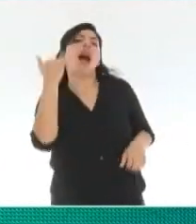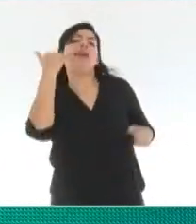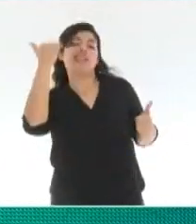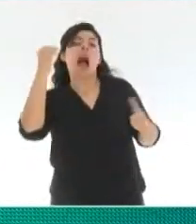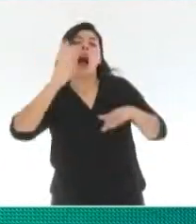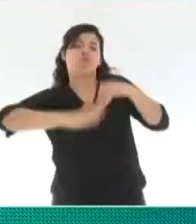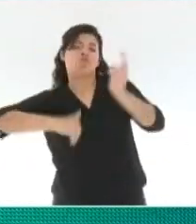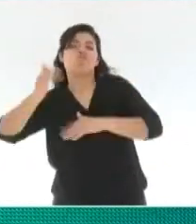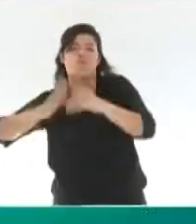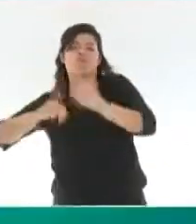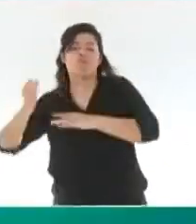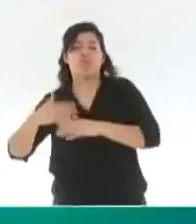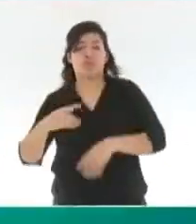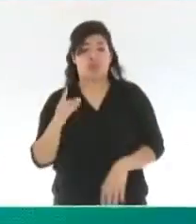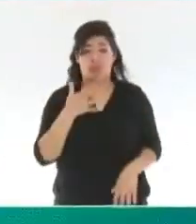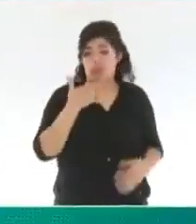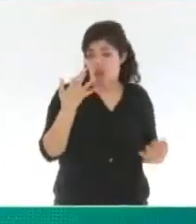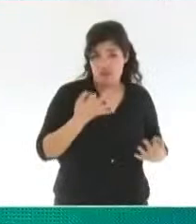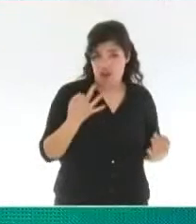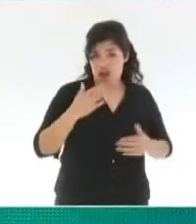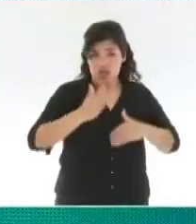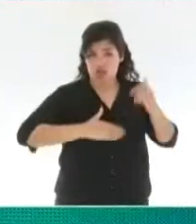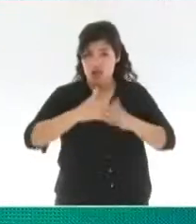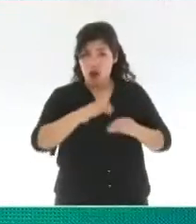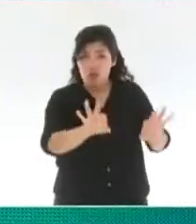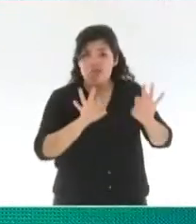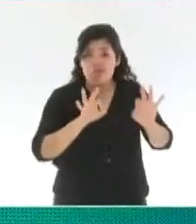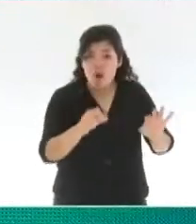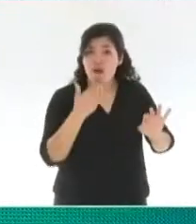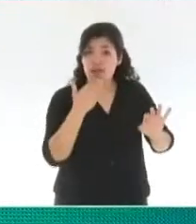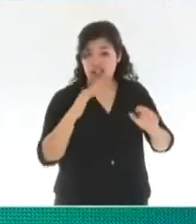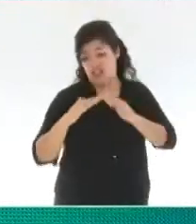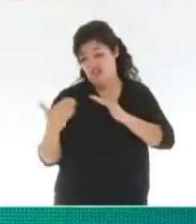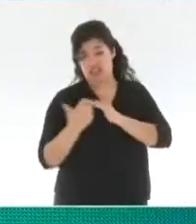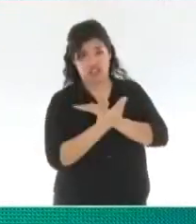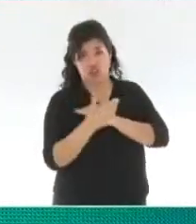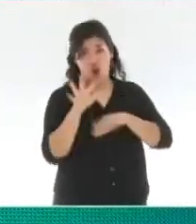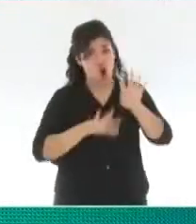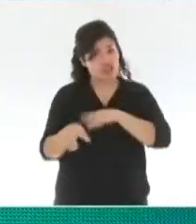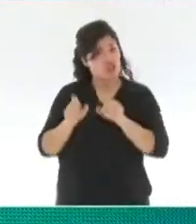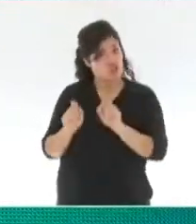CHACARITA HAY OBRAS INCONCLUSAS POR PARTE DEL GOBIERNO DE LA CIUDAD.